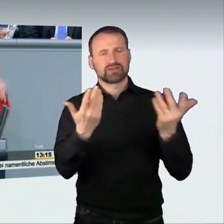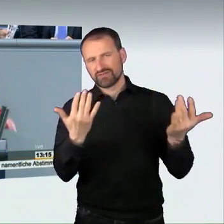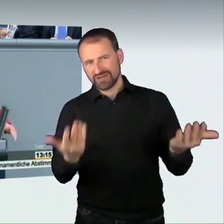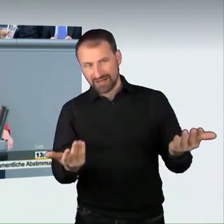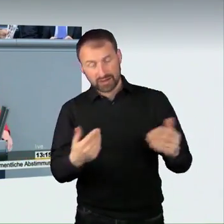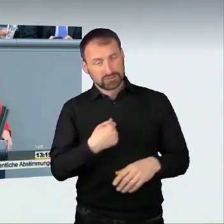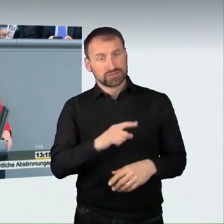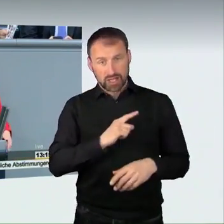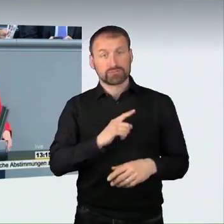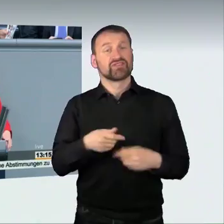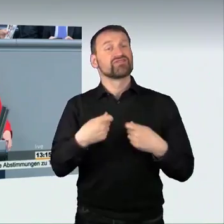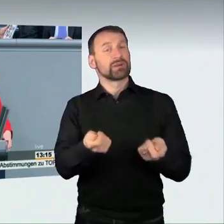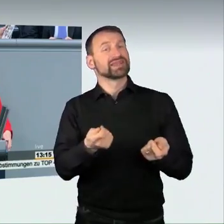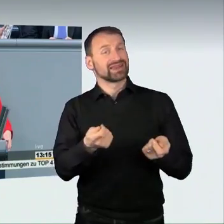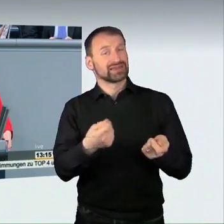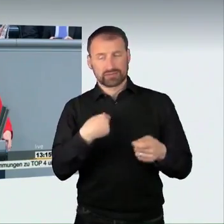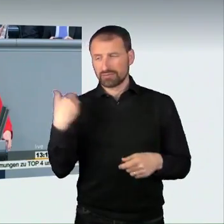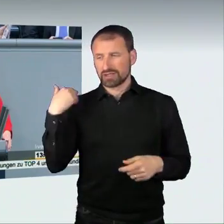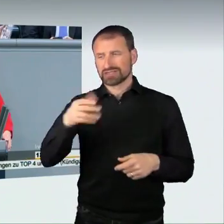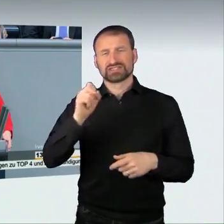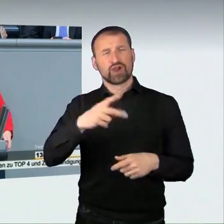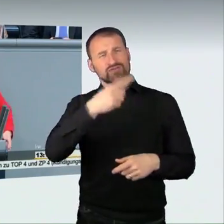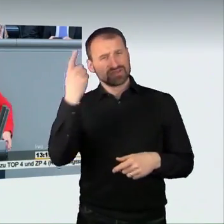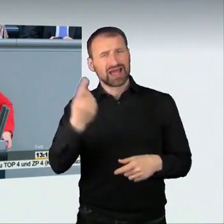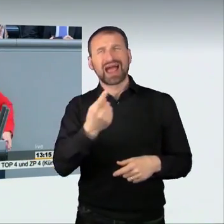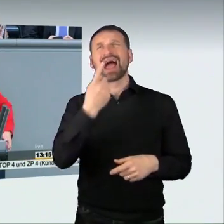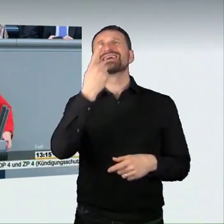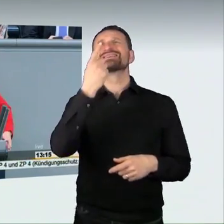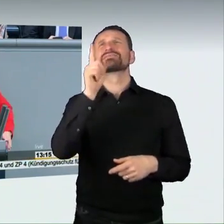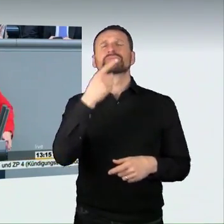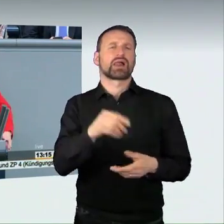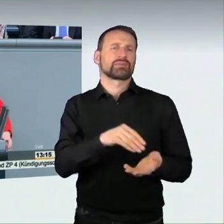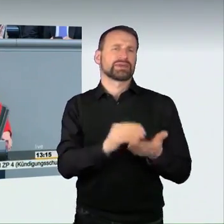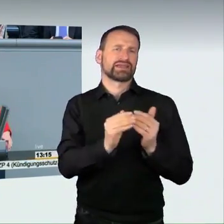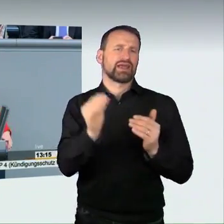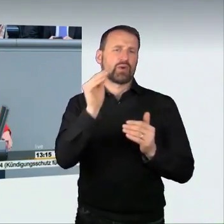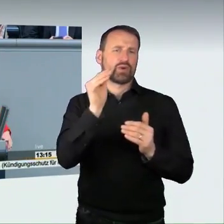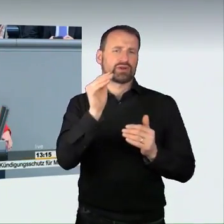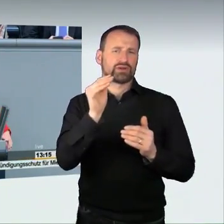ein einziges Mal die Miete um 20 Euro erhöht. Ganz aktuell, zum 1. April,